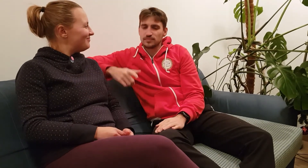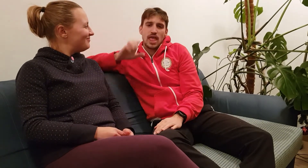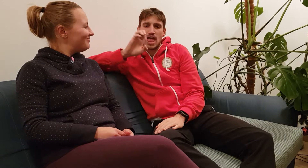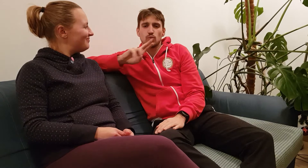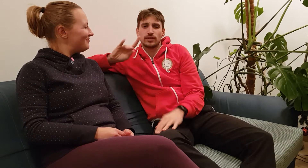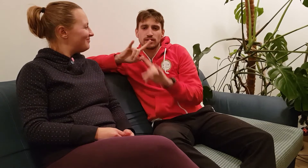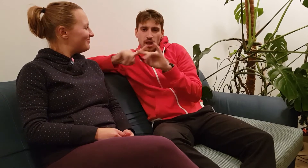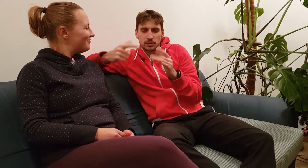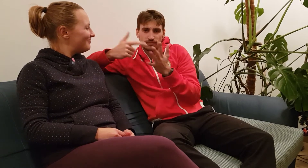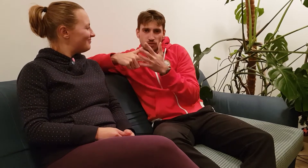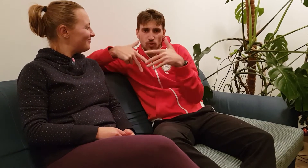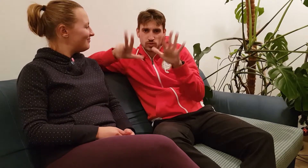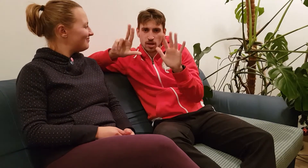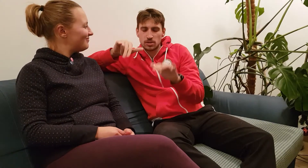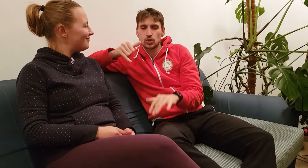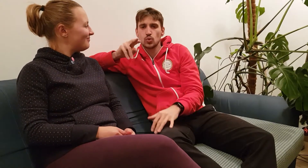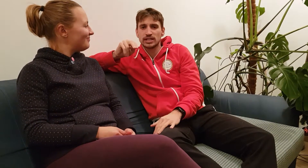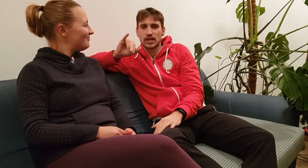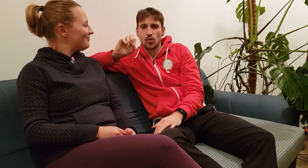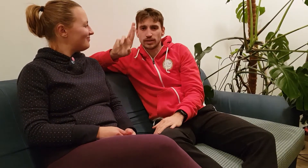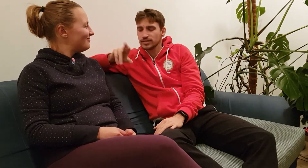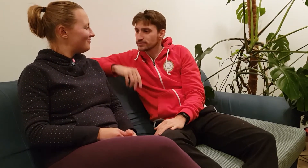Miloš: O EUDY junior camp 2018.